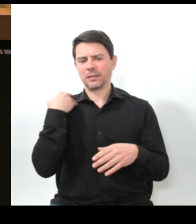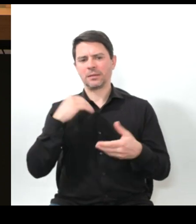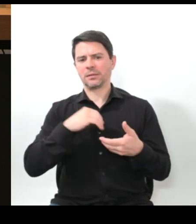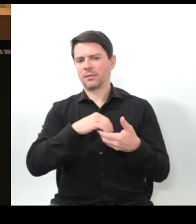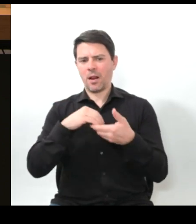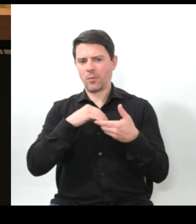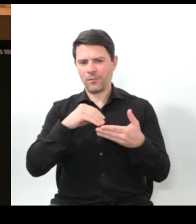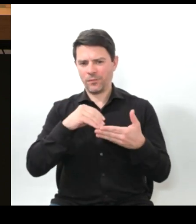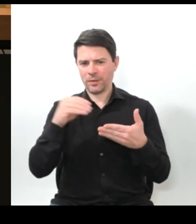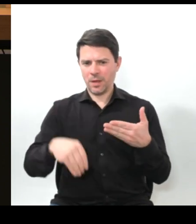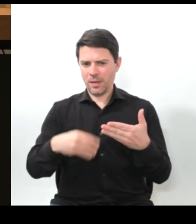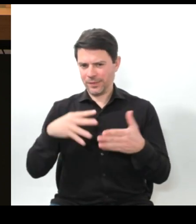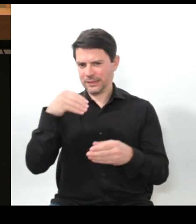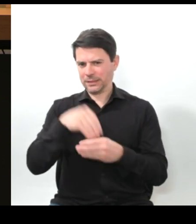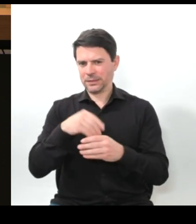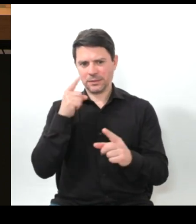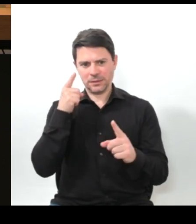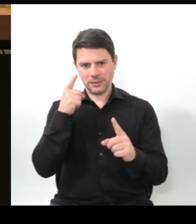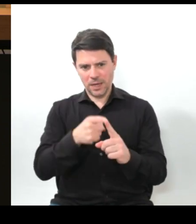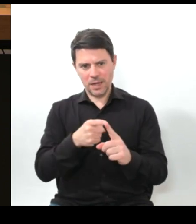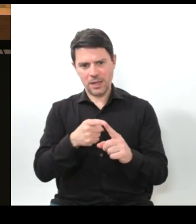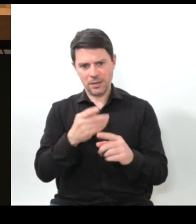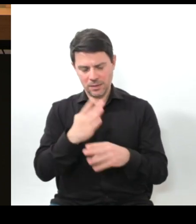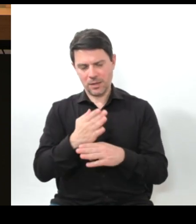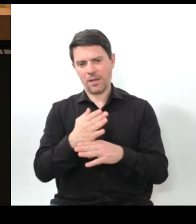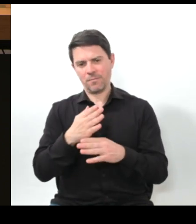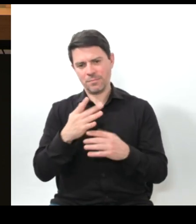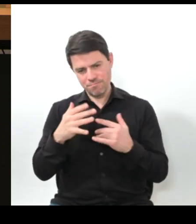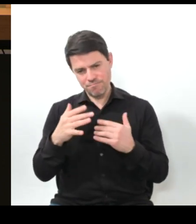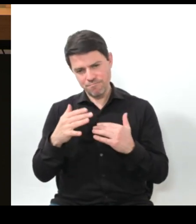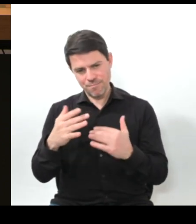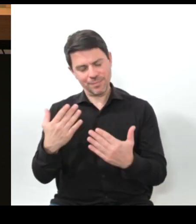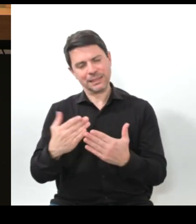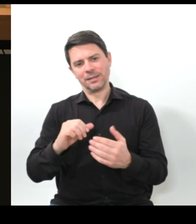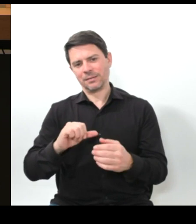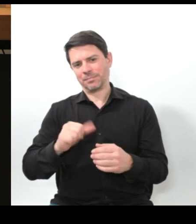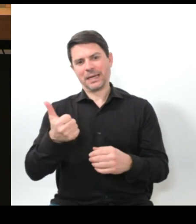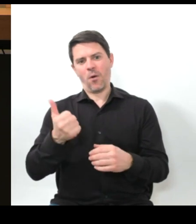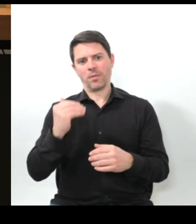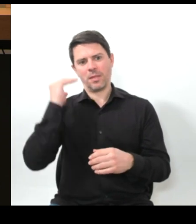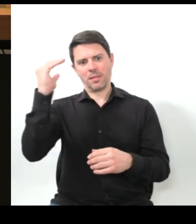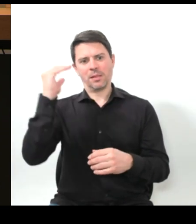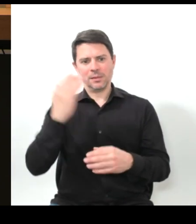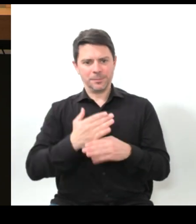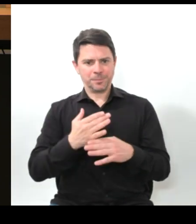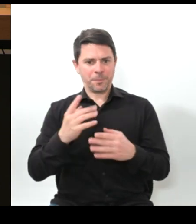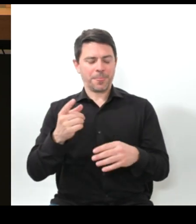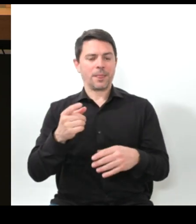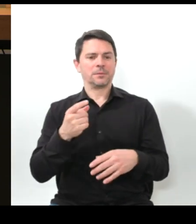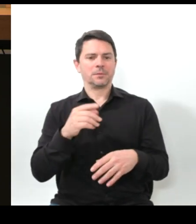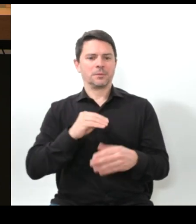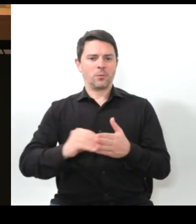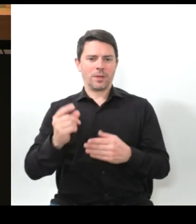(Beifall) Dieses Engagement für die Gesundheitsberufe, meine Damen und Herren, scheinen so vielen in unserer Stadt über lange, lange Zeit